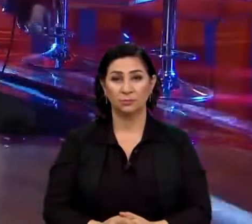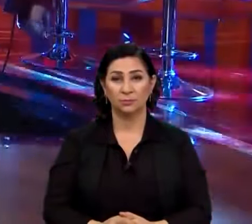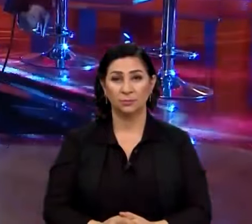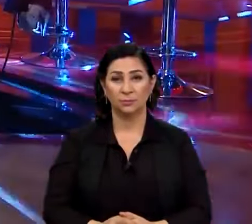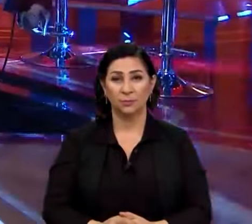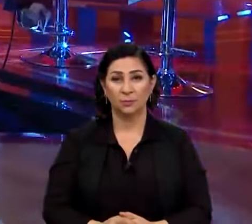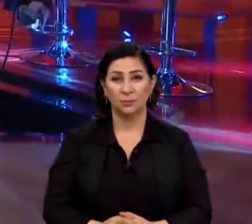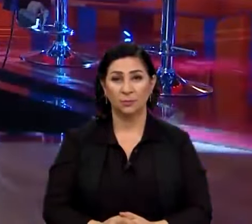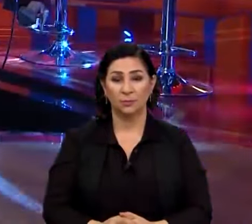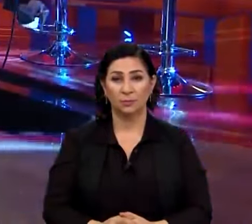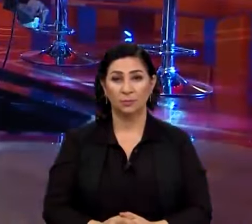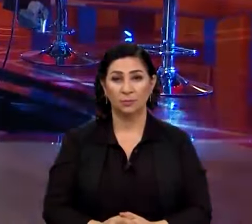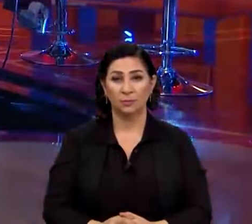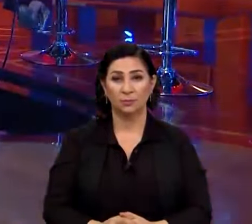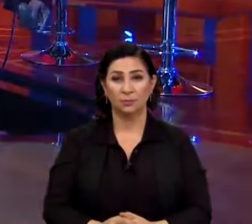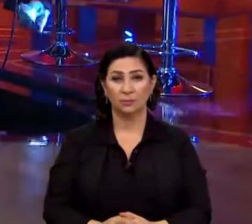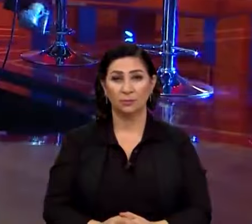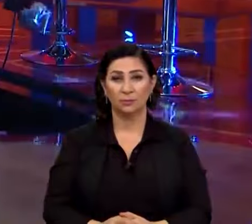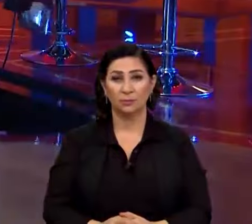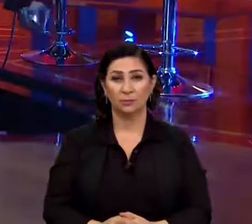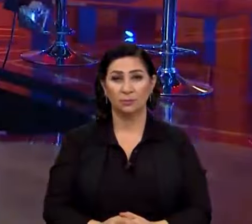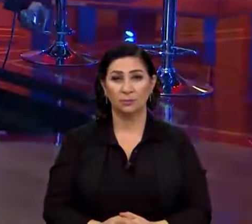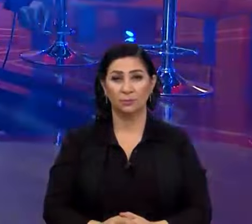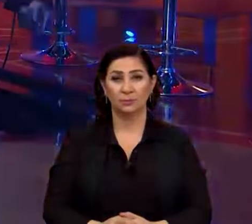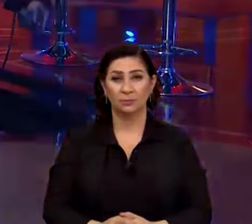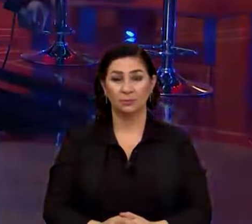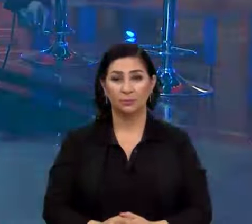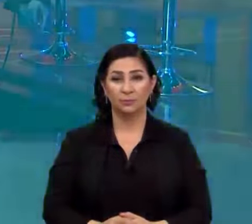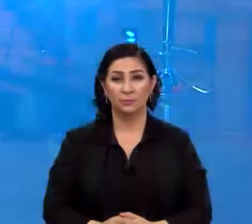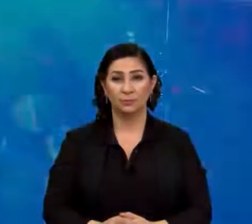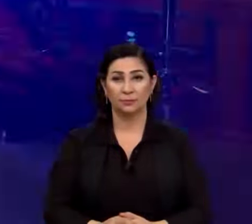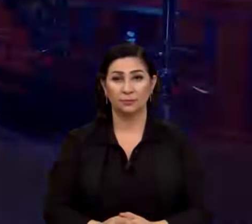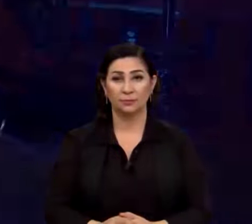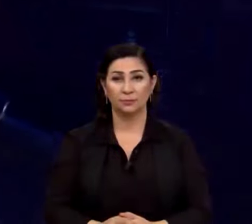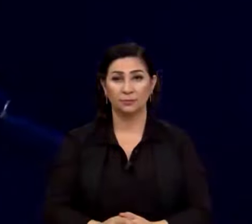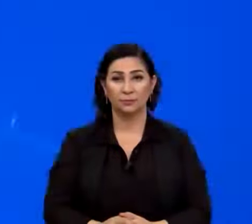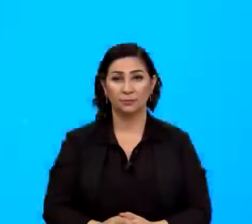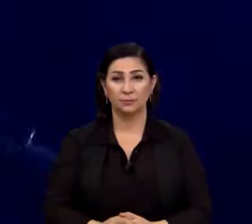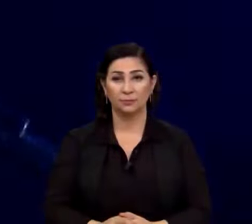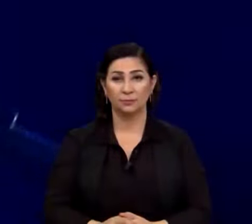hala anlatamam gördüklerimi o